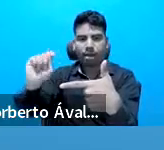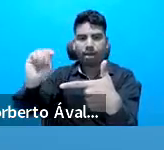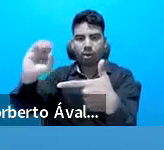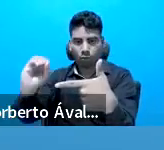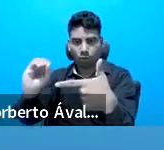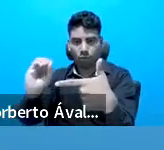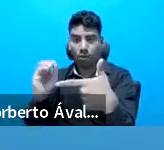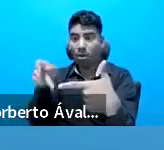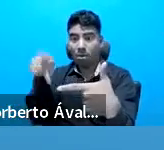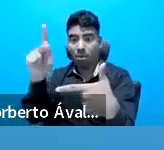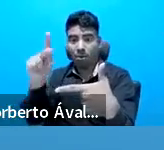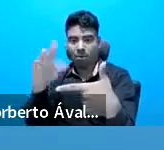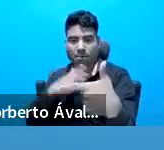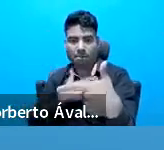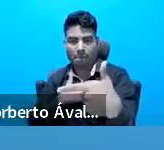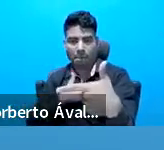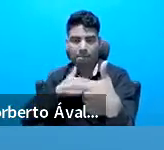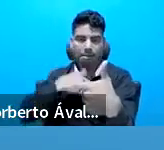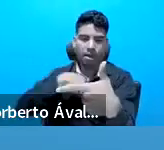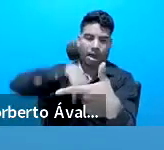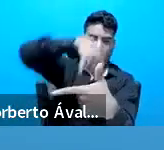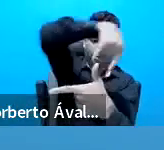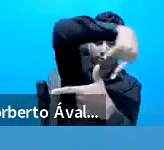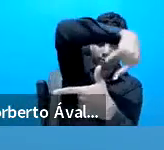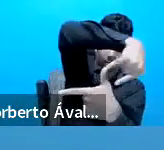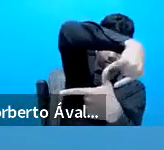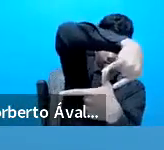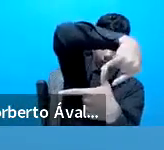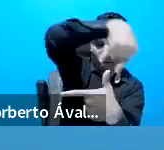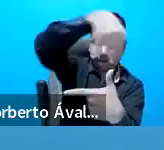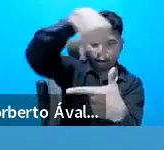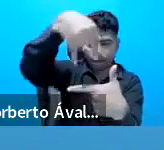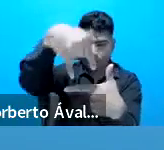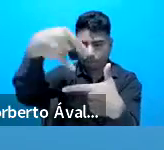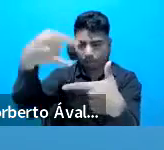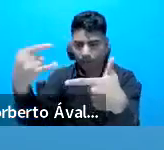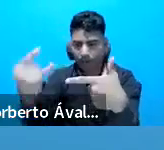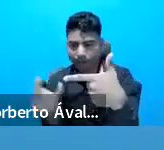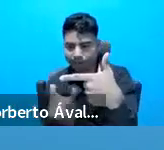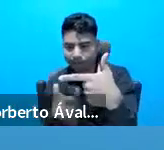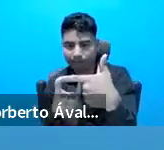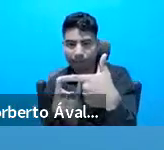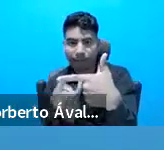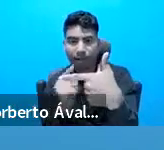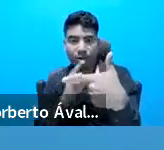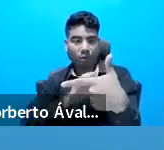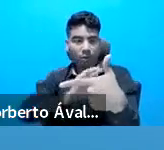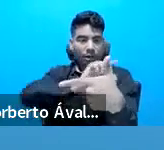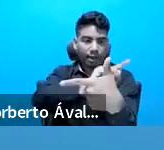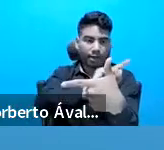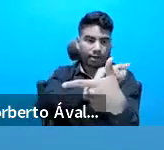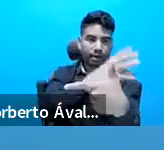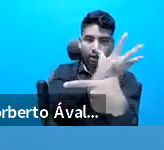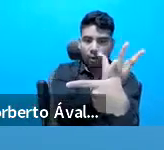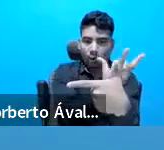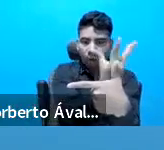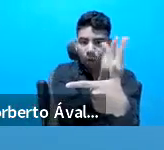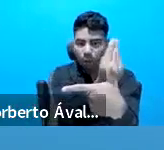cuadrado en la Hipotenusa Y cuando yo asumo el cuando yo asumo el área para los parados de los cuadrados de los ataques e los catetos, esa área es